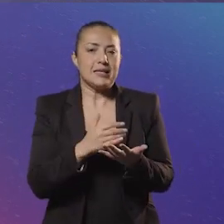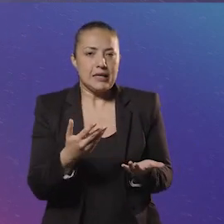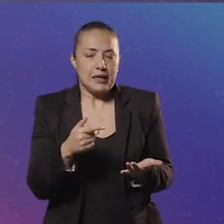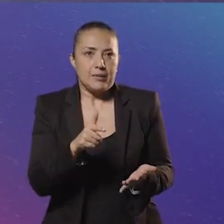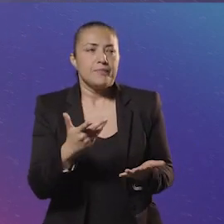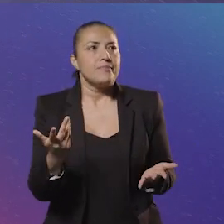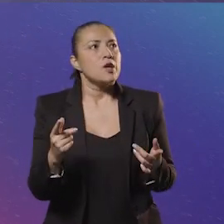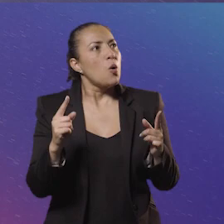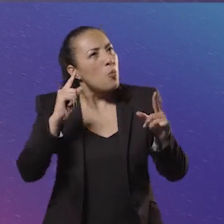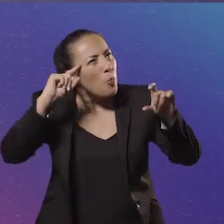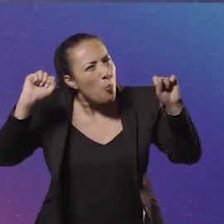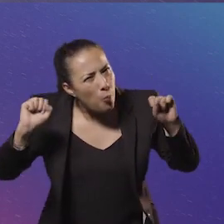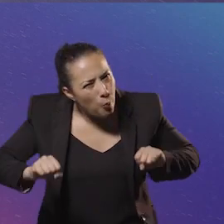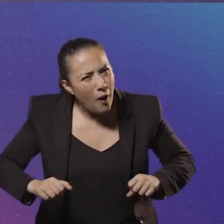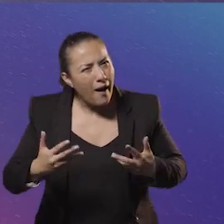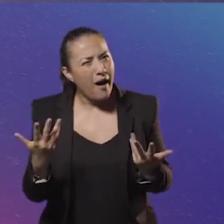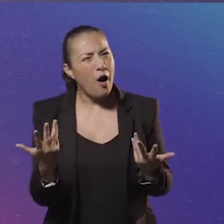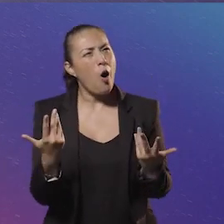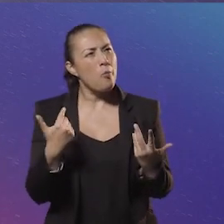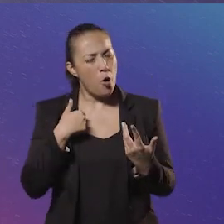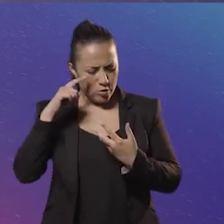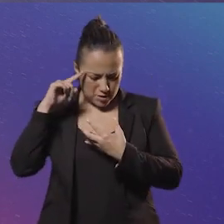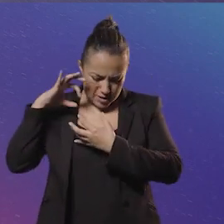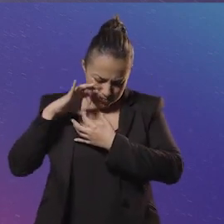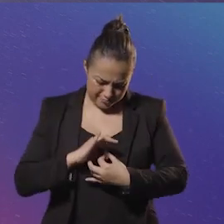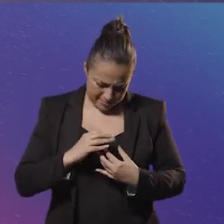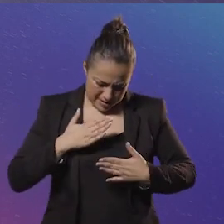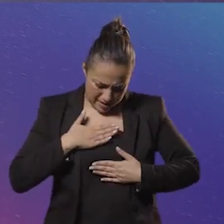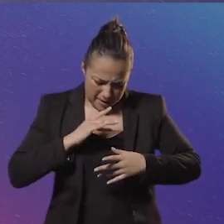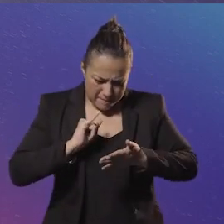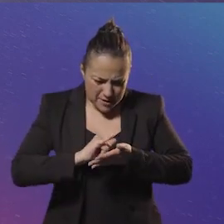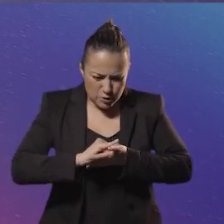como tener la posibilidad de pensar una como está conectada con su propia vida